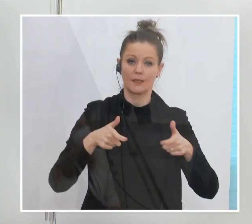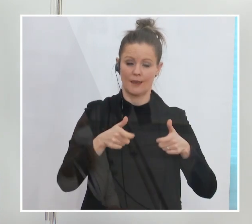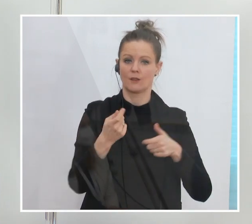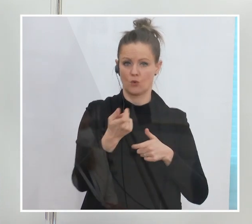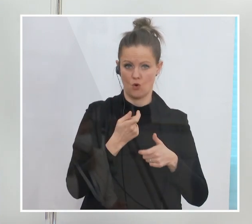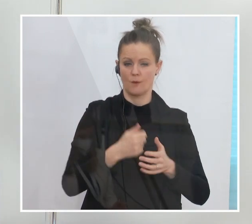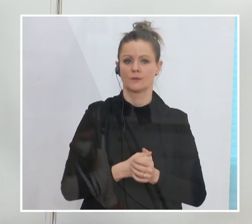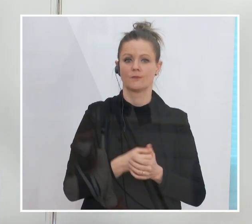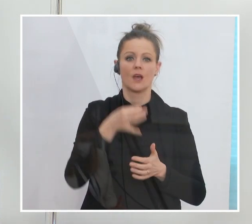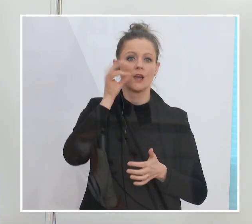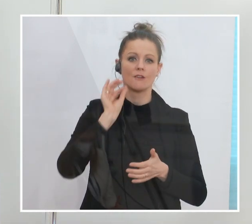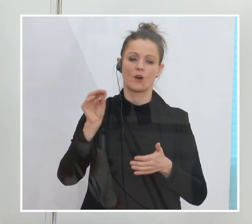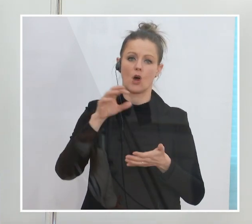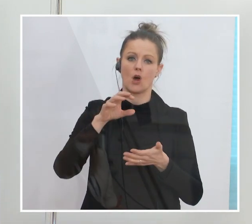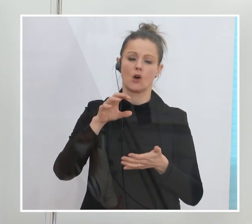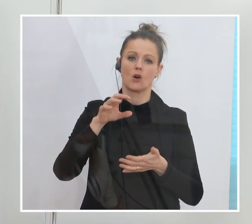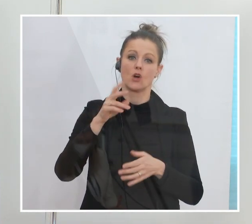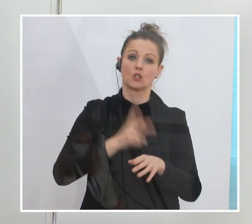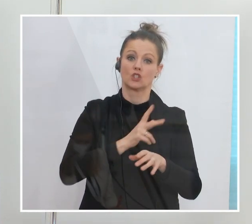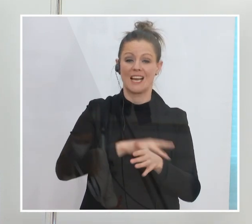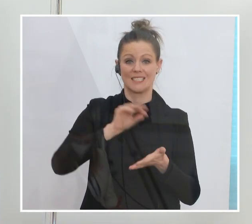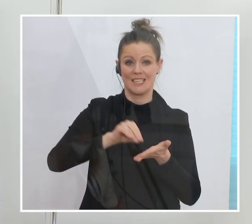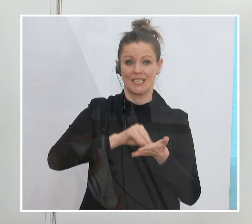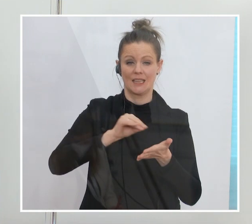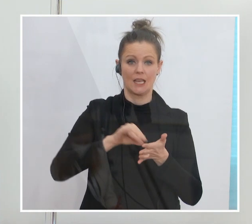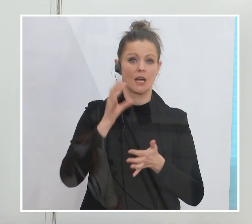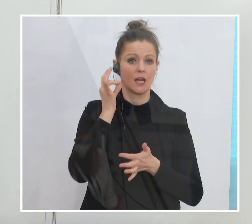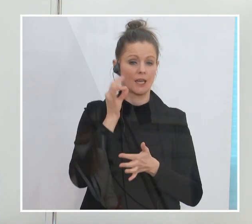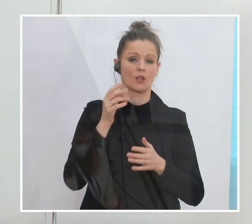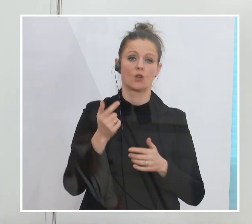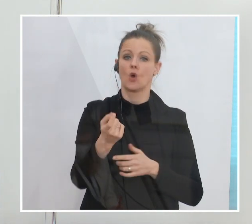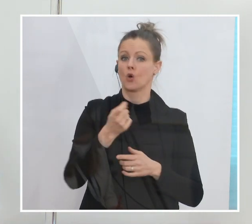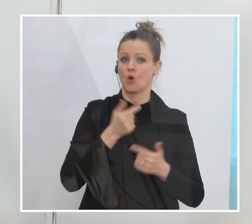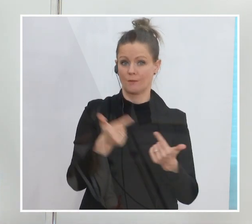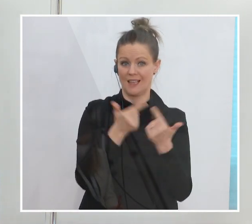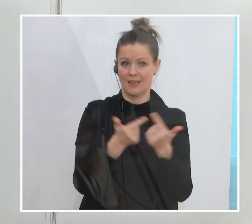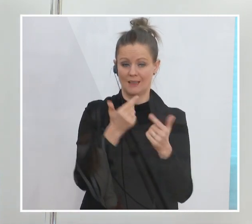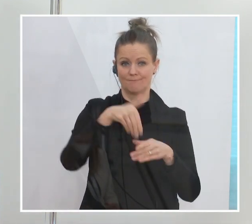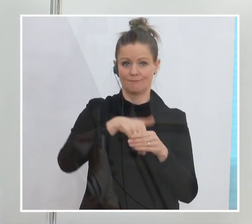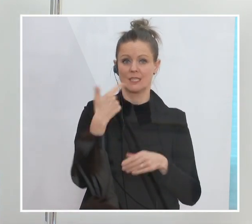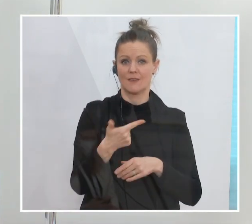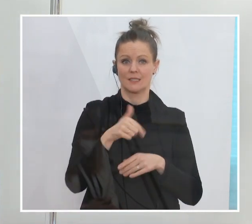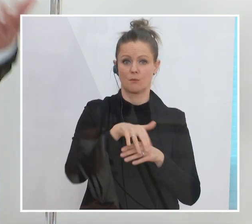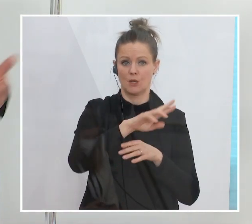Staatssekretärin wird es dann genauer vorstellen, in der Höhe von 20 Millionen €. Da wird es also